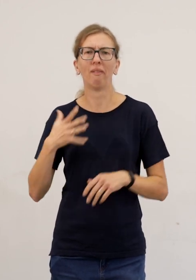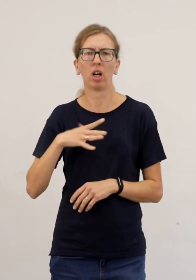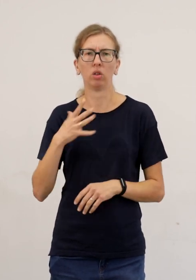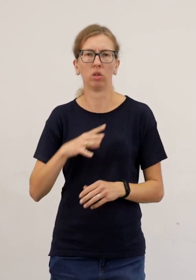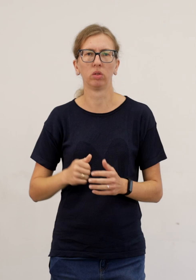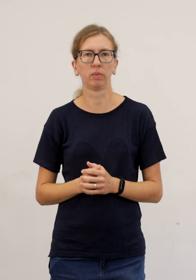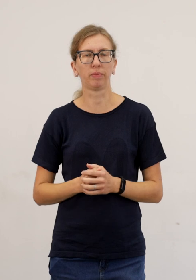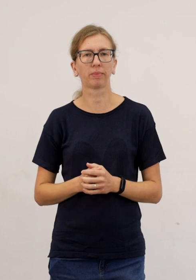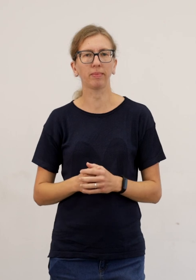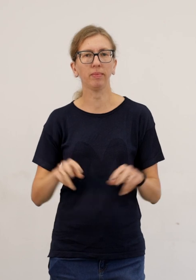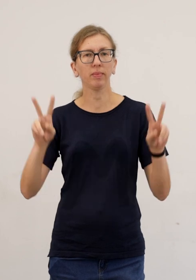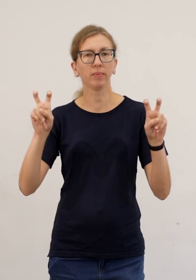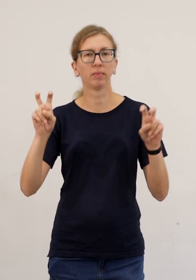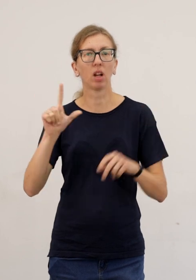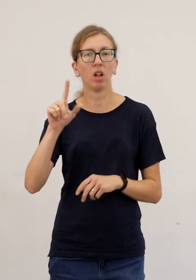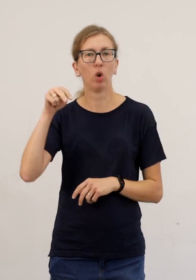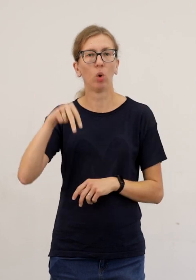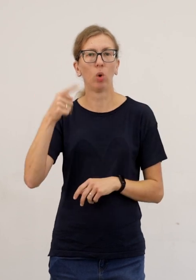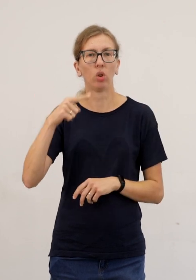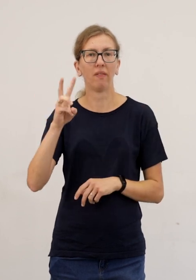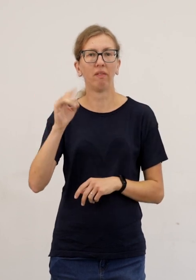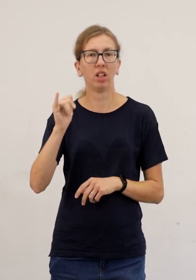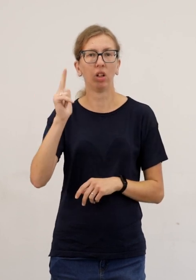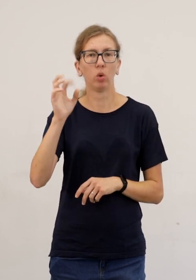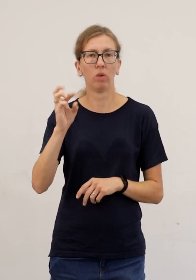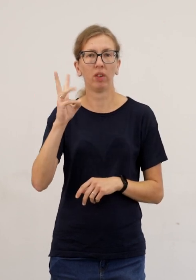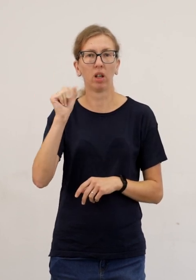oficerskiej, ma wartość reprezentacyjną.